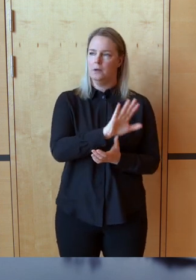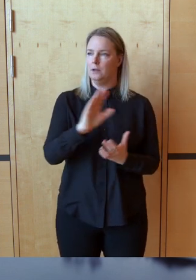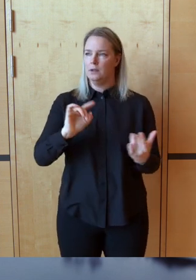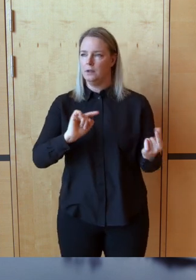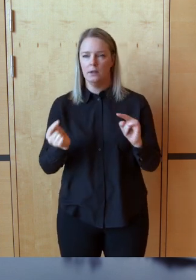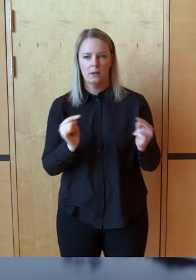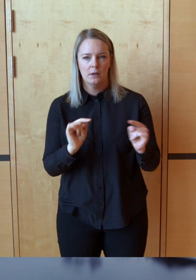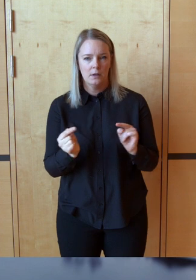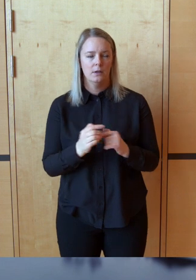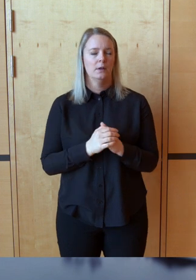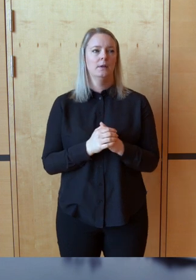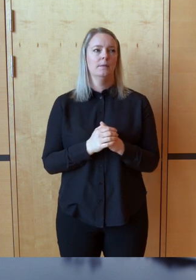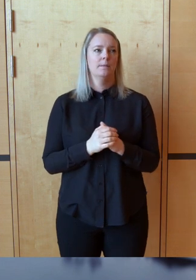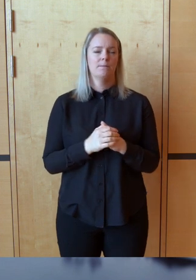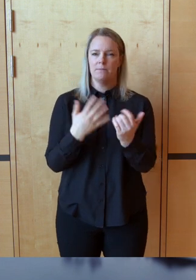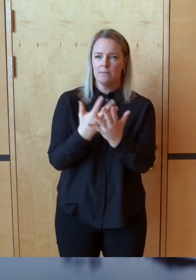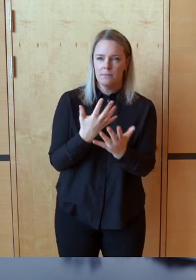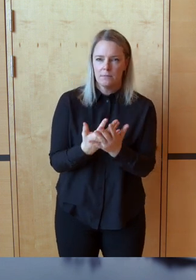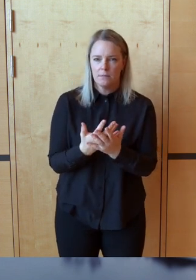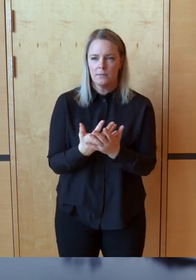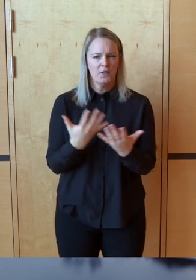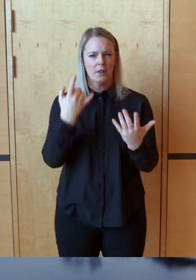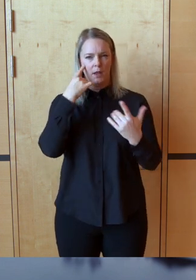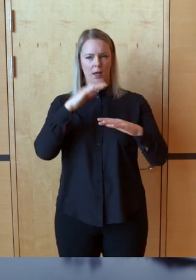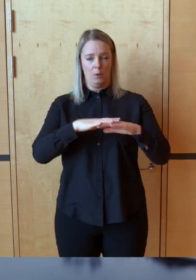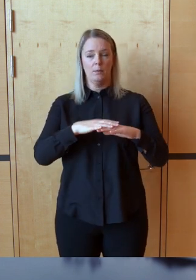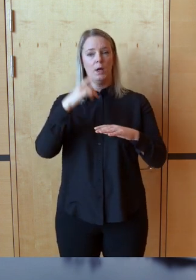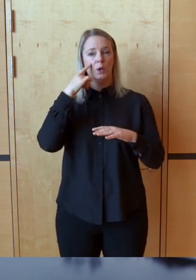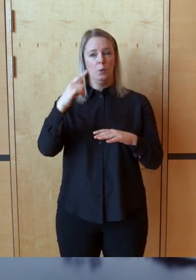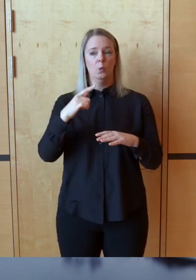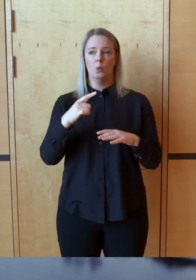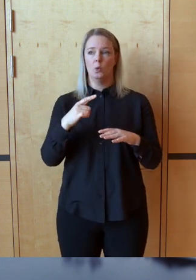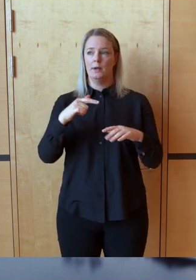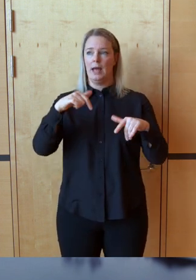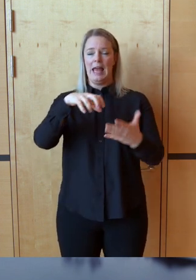Och dialoger och argument det är att man tror att man sitter i en samhällsbyggnadsnämnd